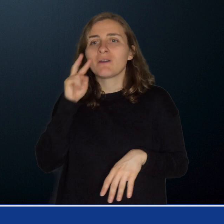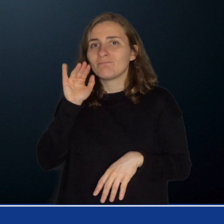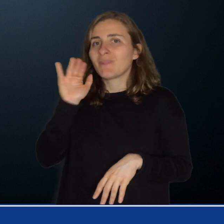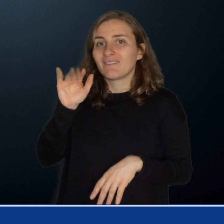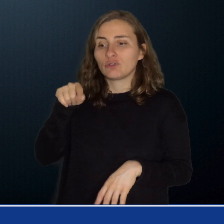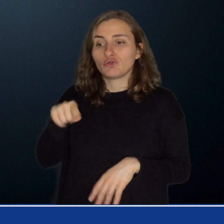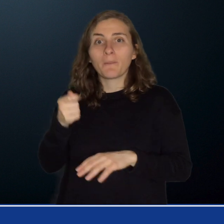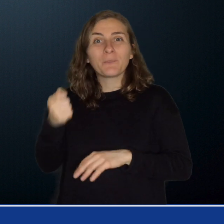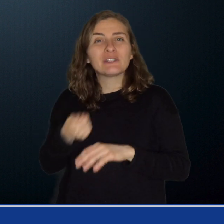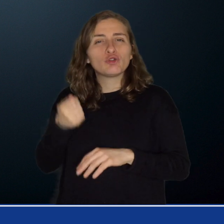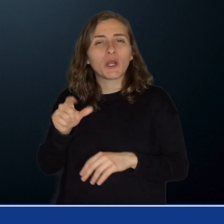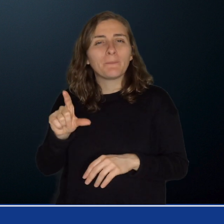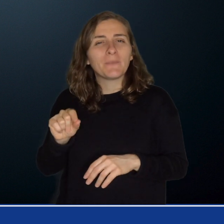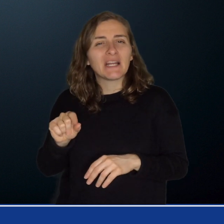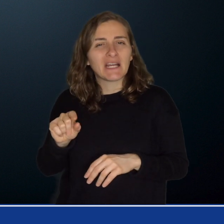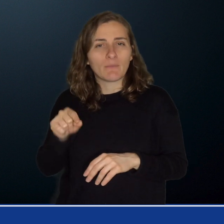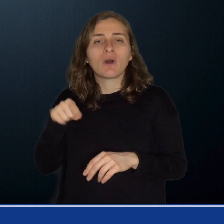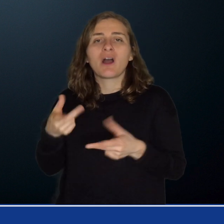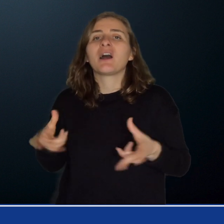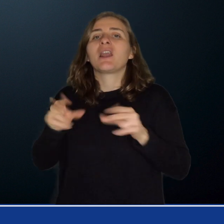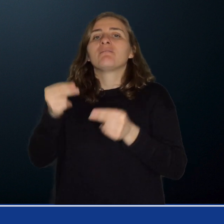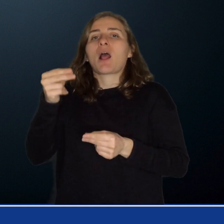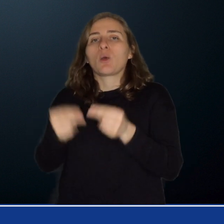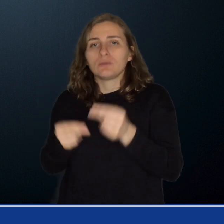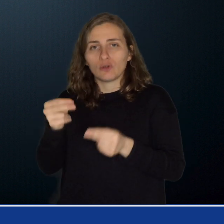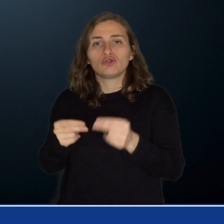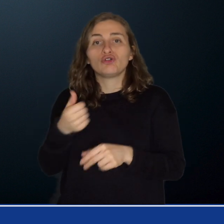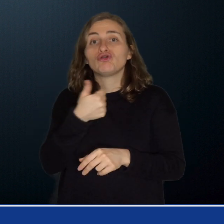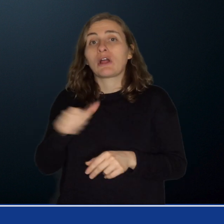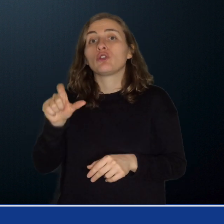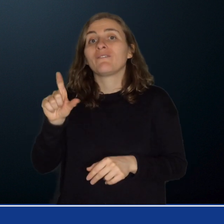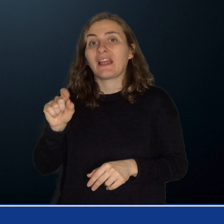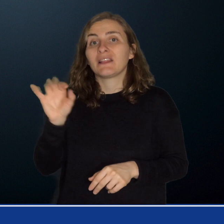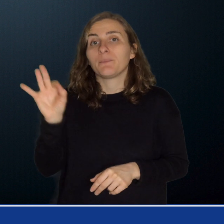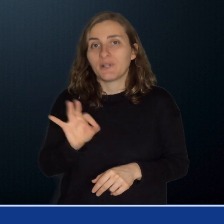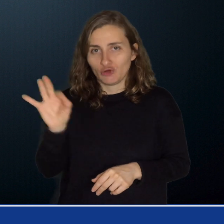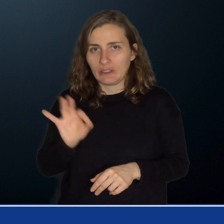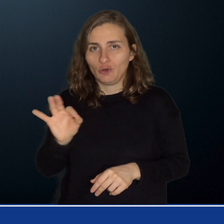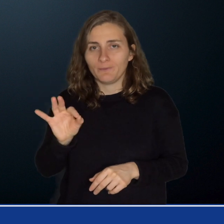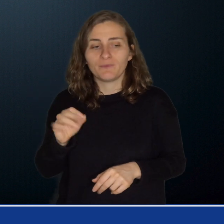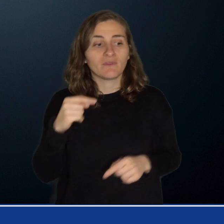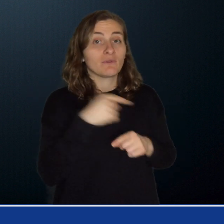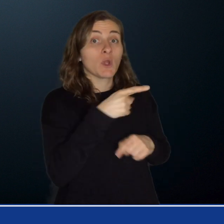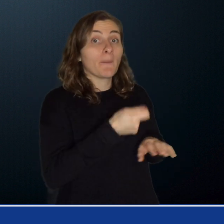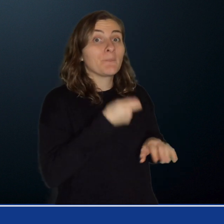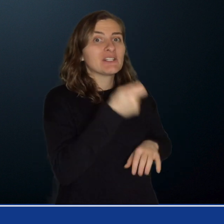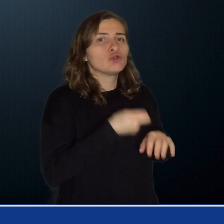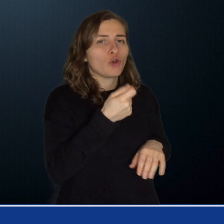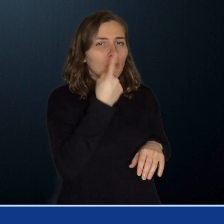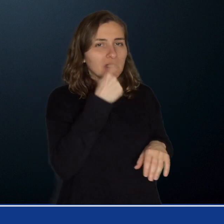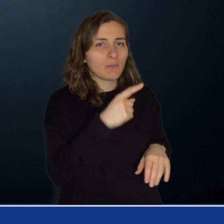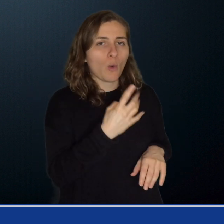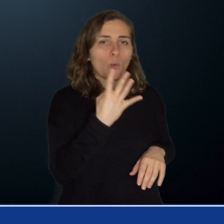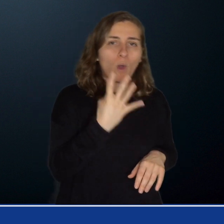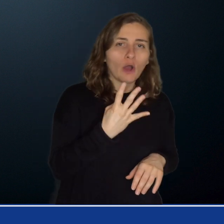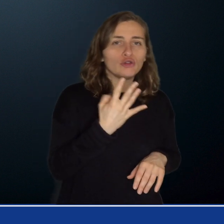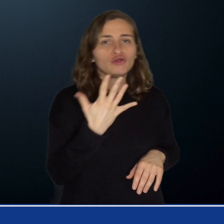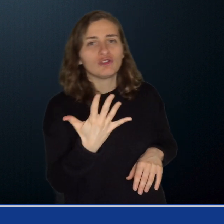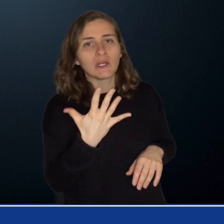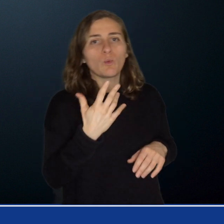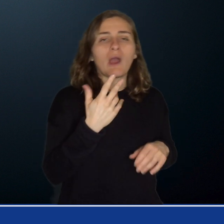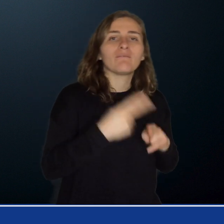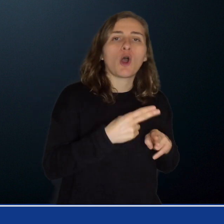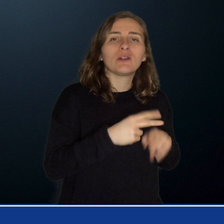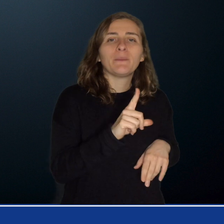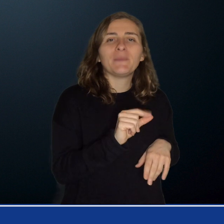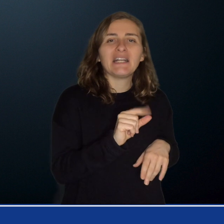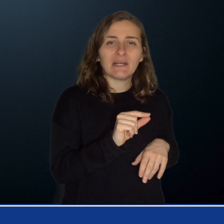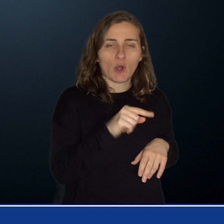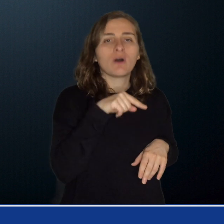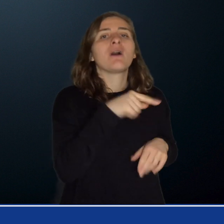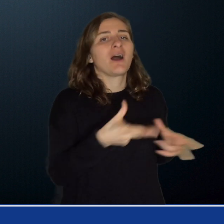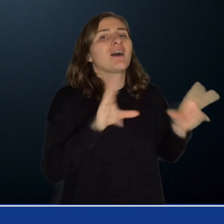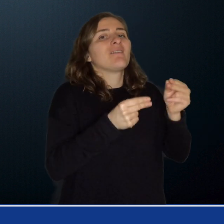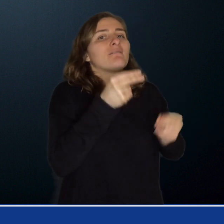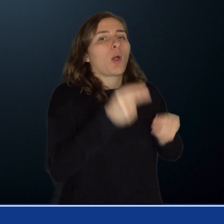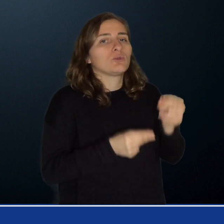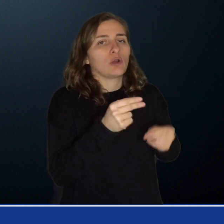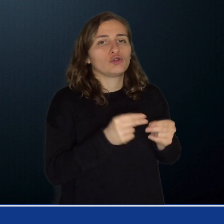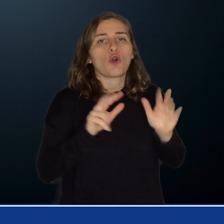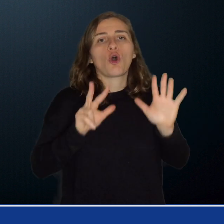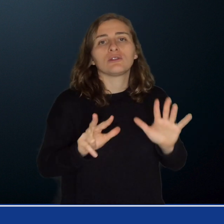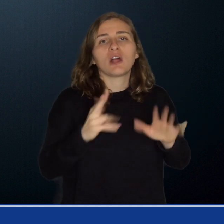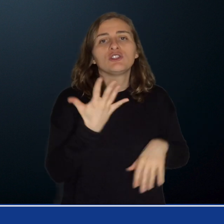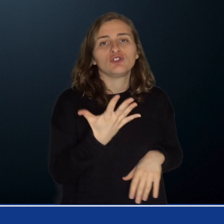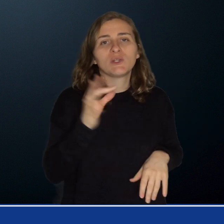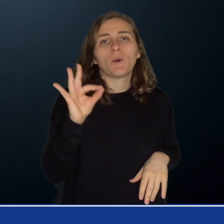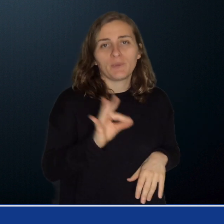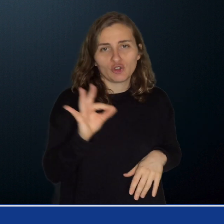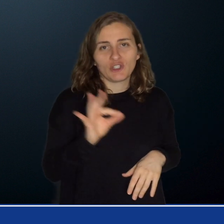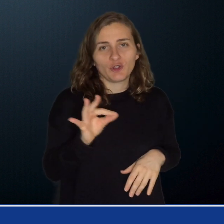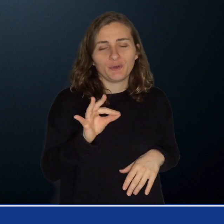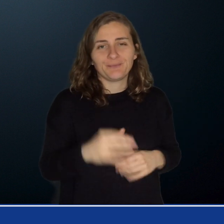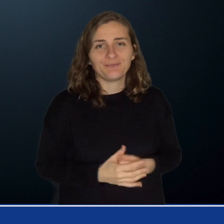È prevista una rivalutazione del 120% del trattamento minimo e dell’85% per gli assegni tra quattro e cinque volte il minimo.